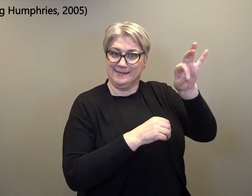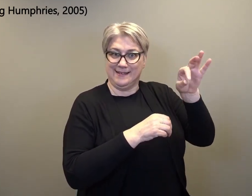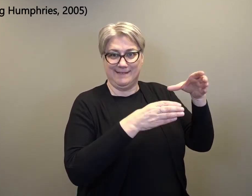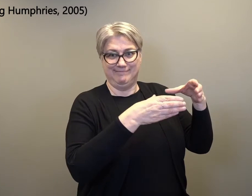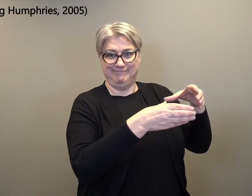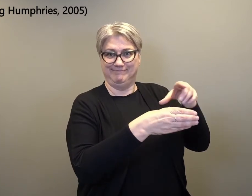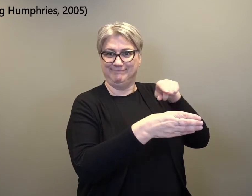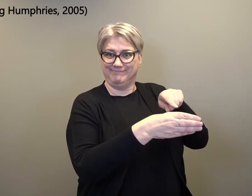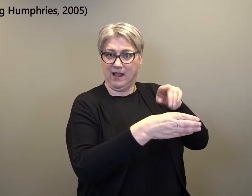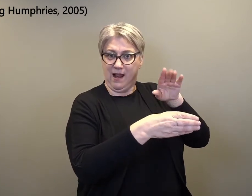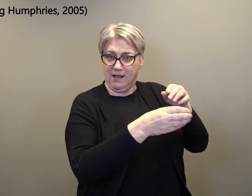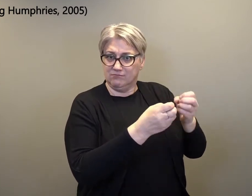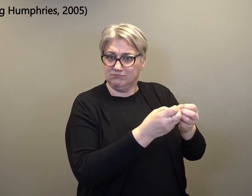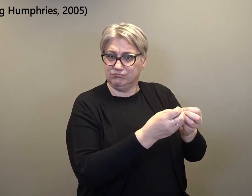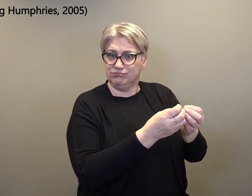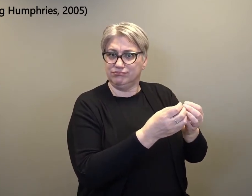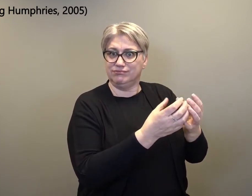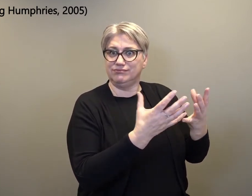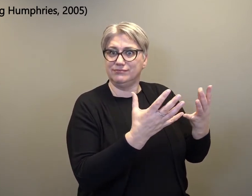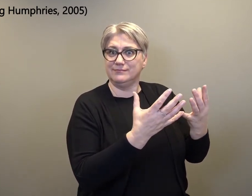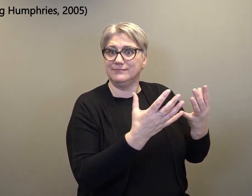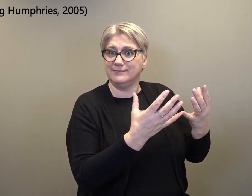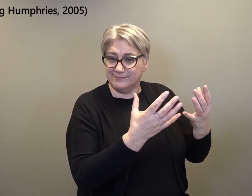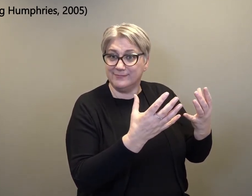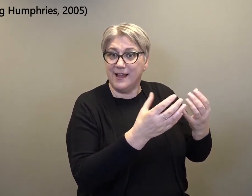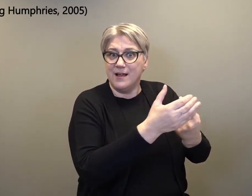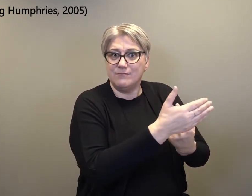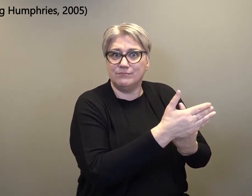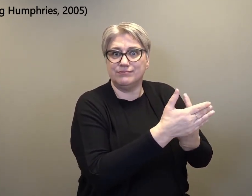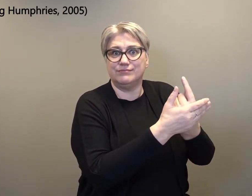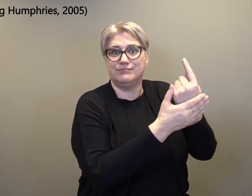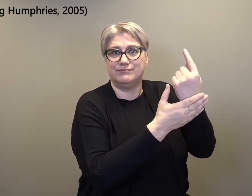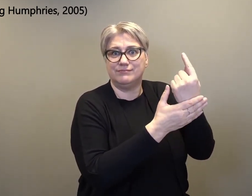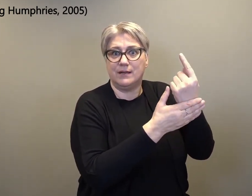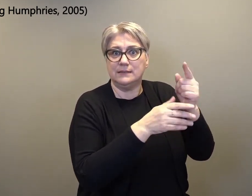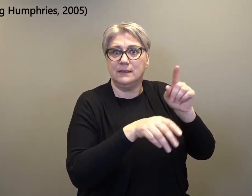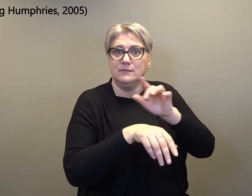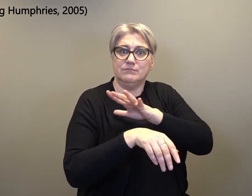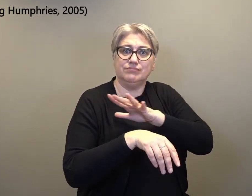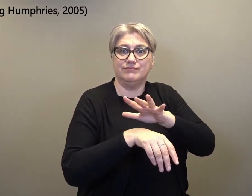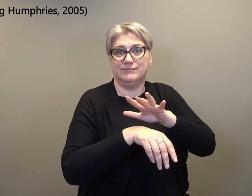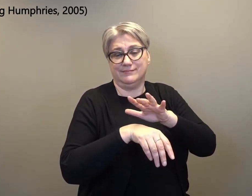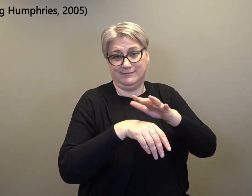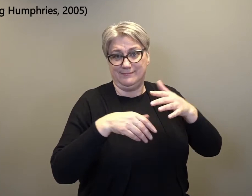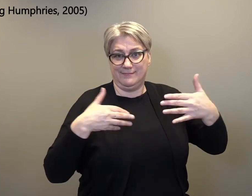er að hún verður til, vex og dafnar samhliða þeirri